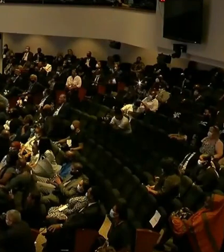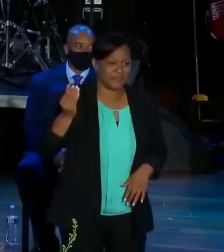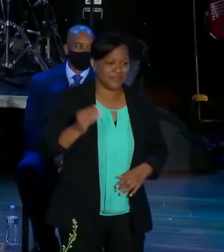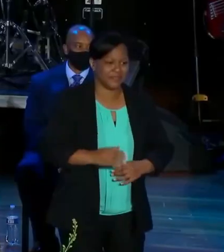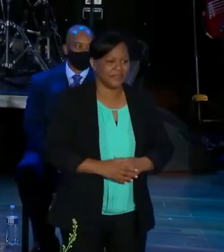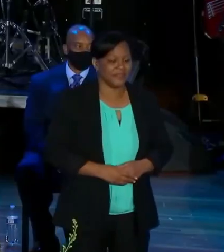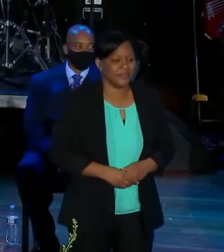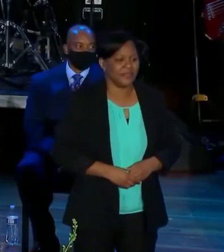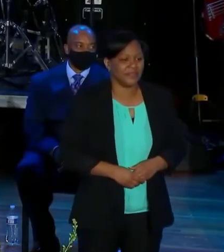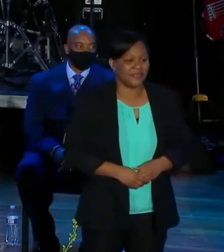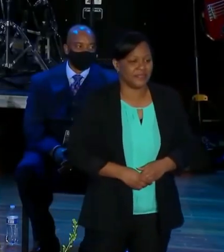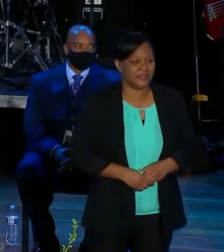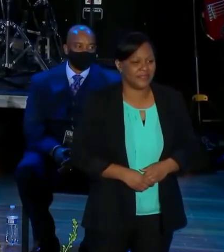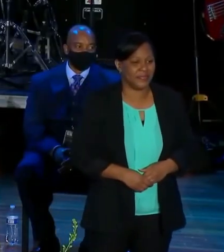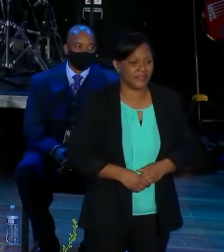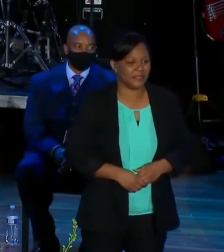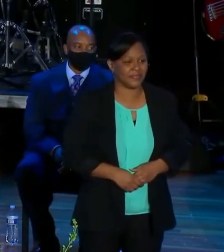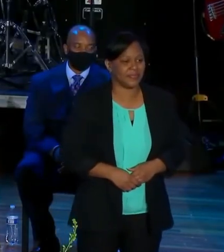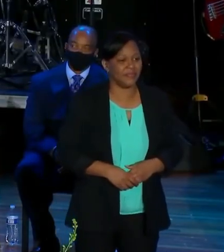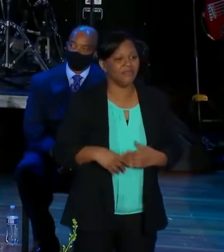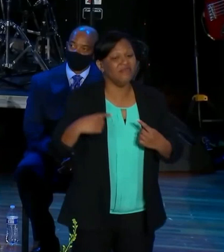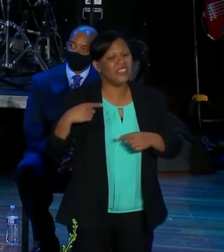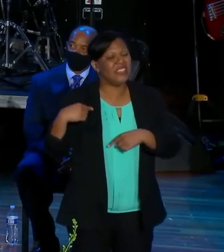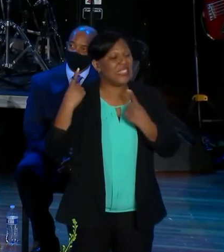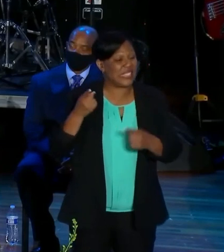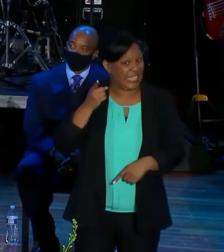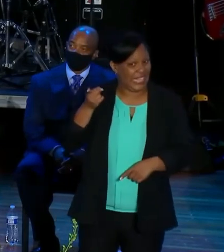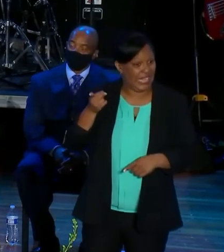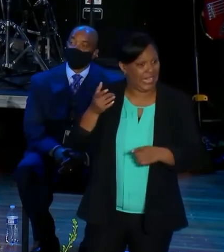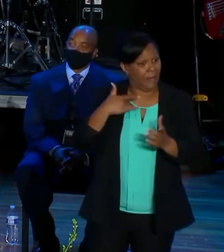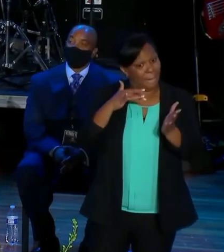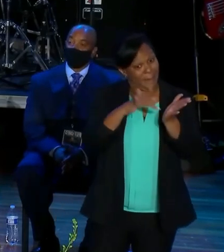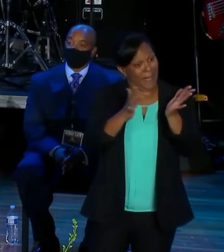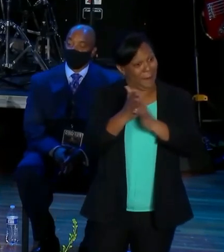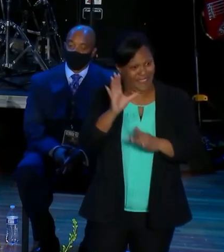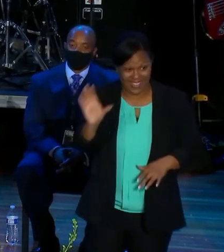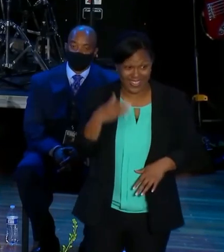Men eftersom han höll i Bibeln - i händelse av att han ser oss idag -